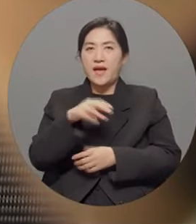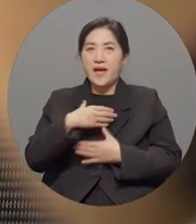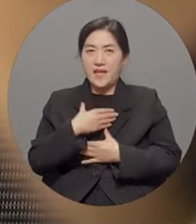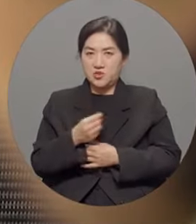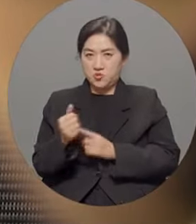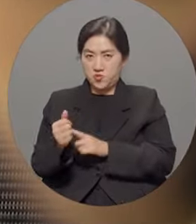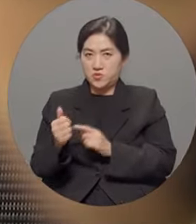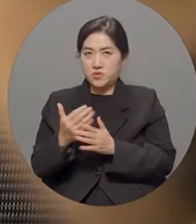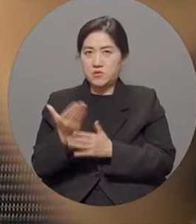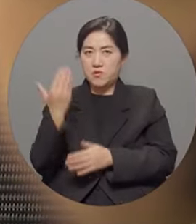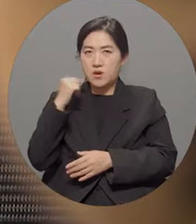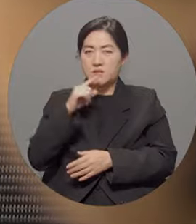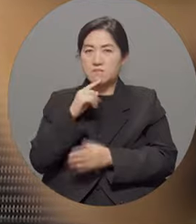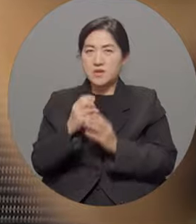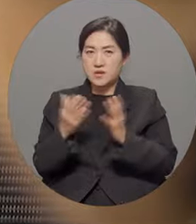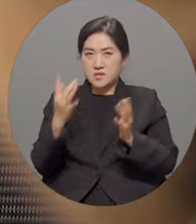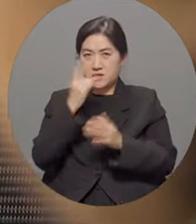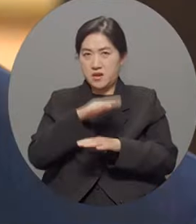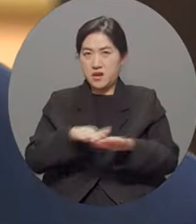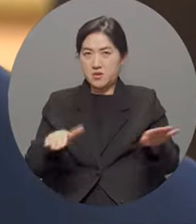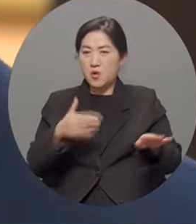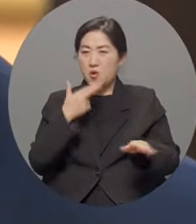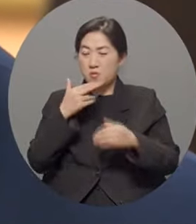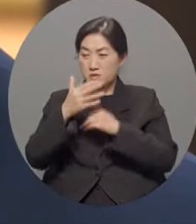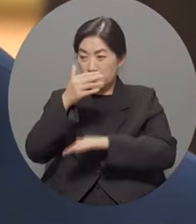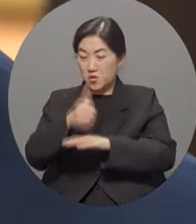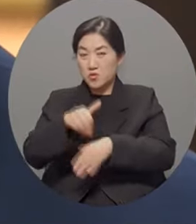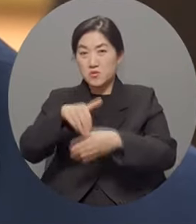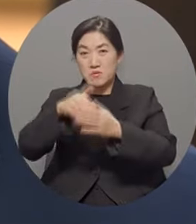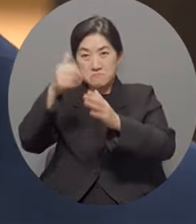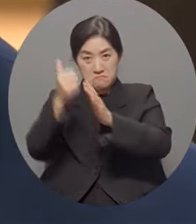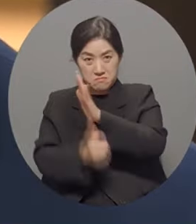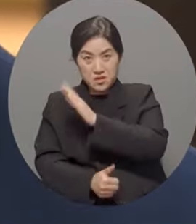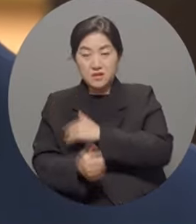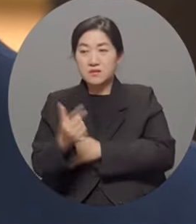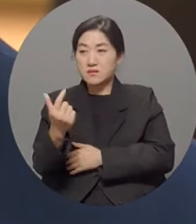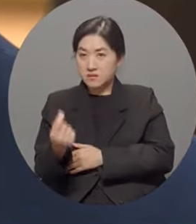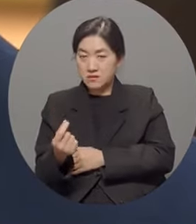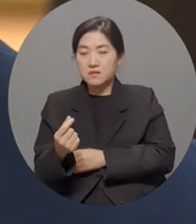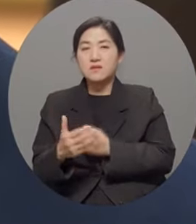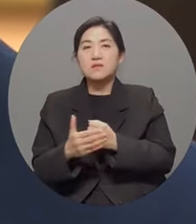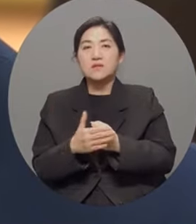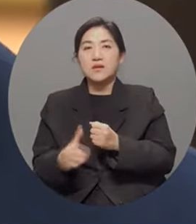(기자) 중진 안철수 의원 역시 과거에도 논란에 단호한 대처를 안 해 선거에 참패한